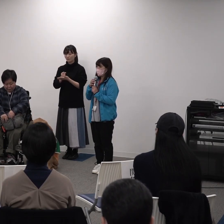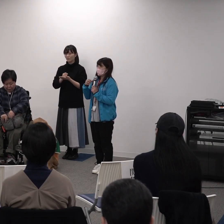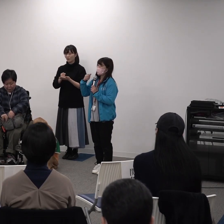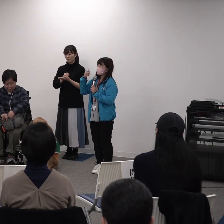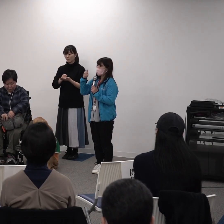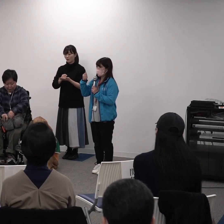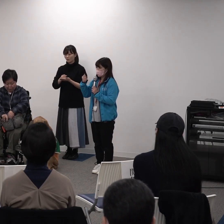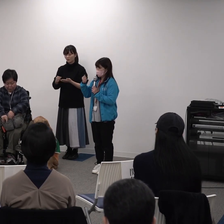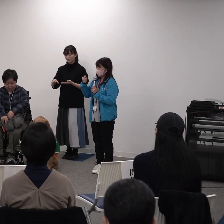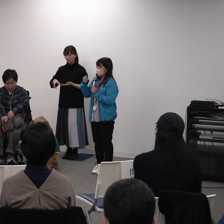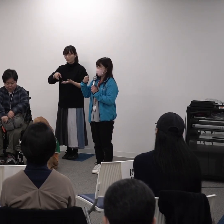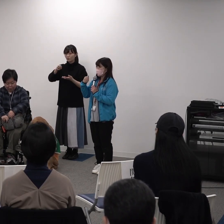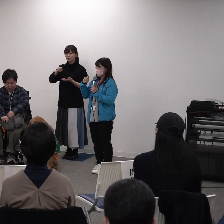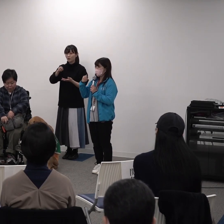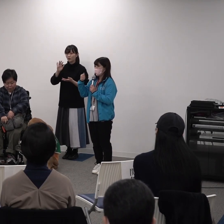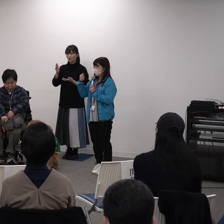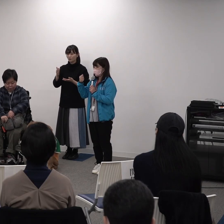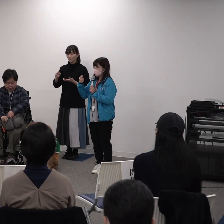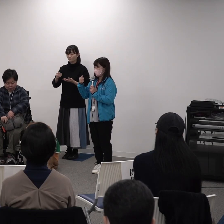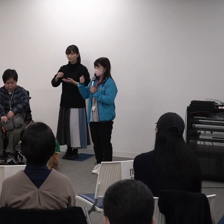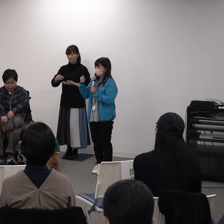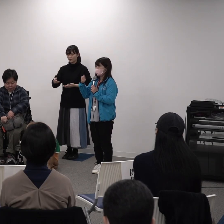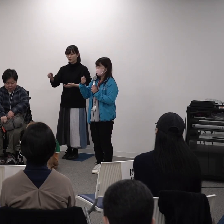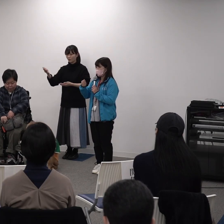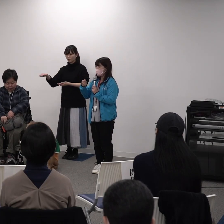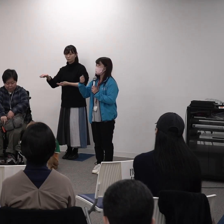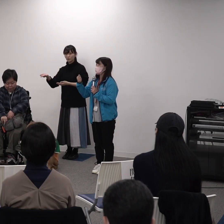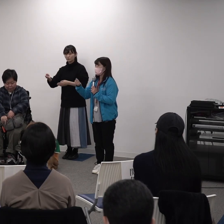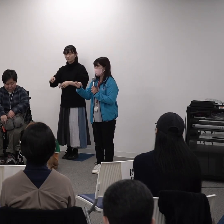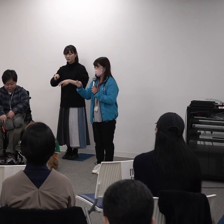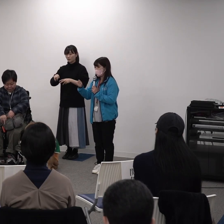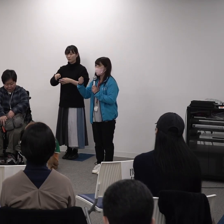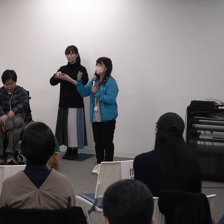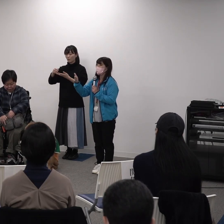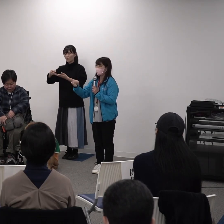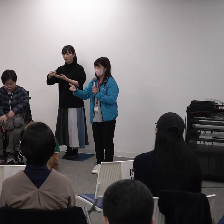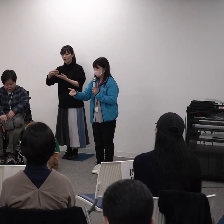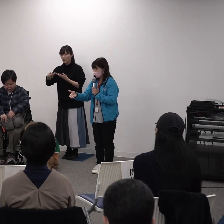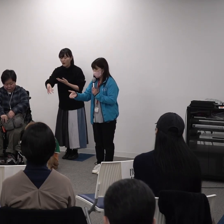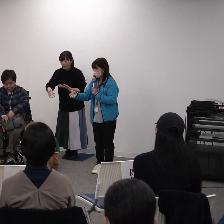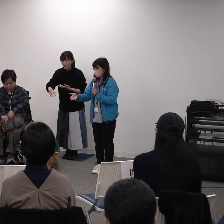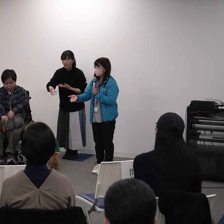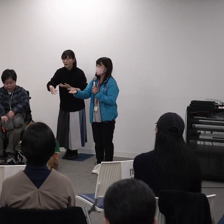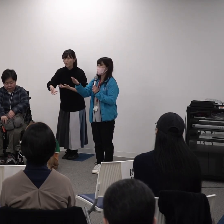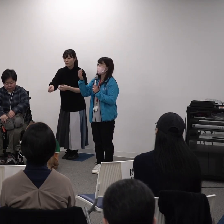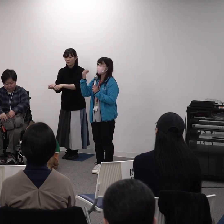今 イムア拾ったけど佐藤 さんの膝に当たってしまっていた落ちてしまってもう1回拾い ましたね